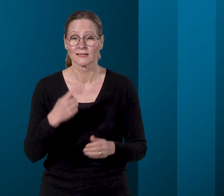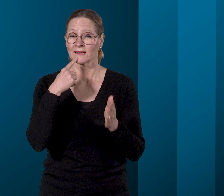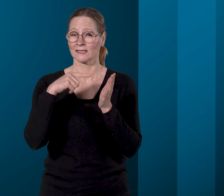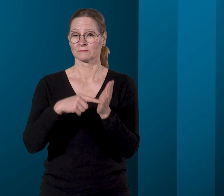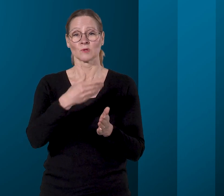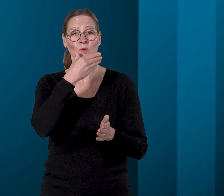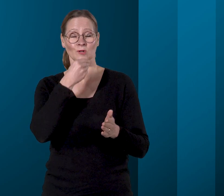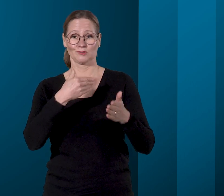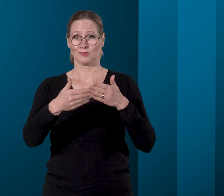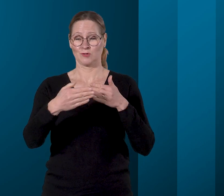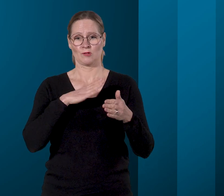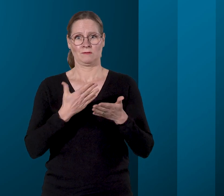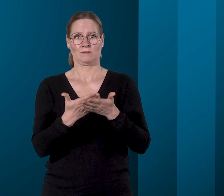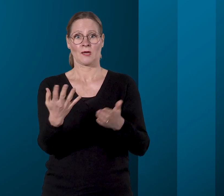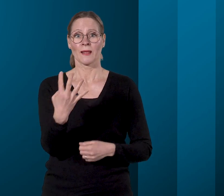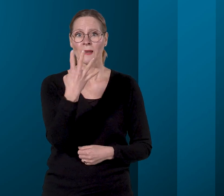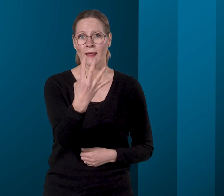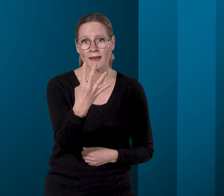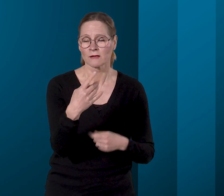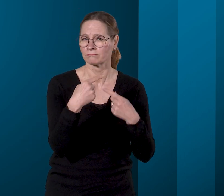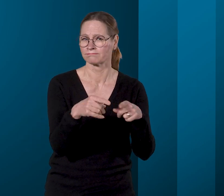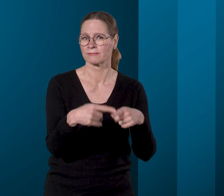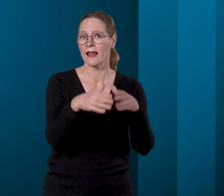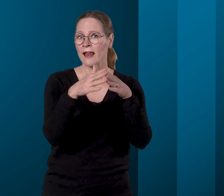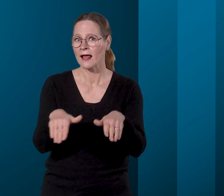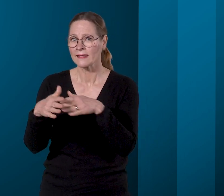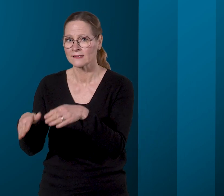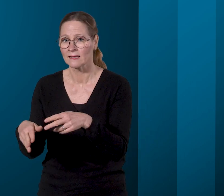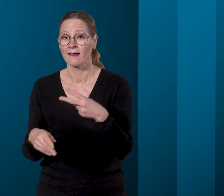Esimerkiksi nuorisotyöllä on tarjolla neljä eri leiriä, -